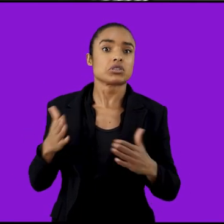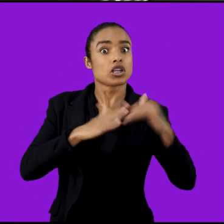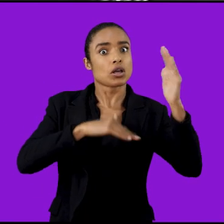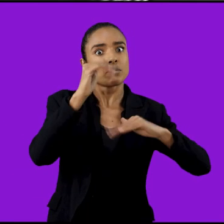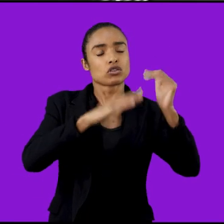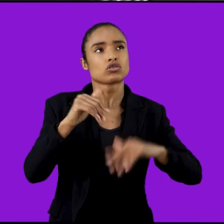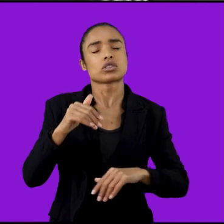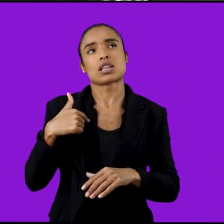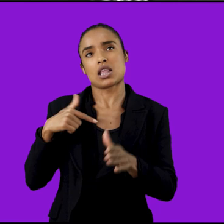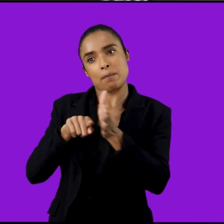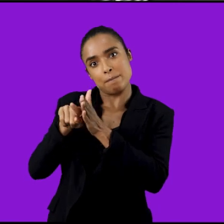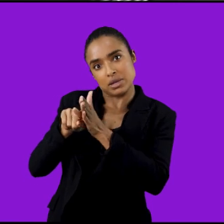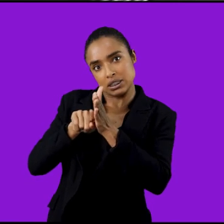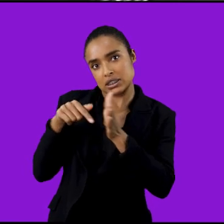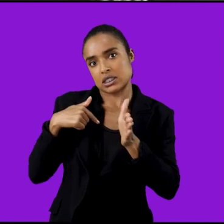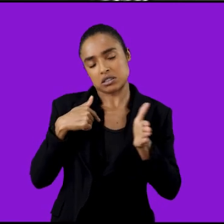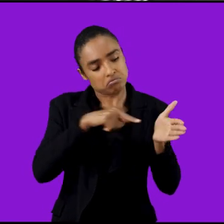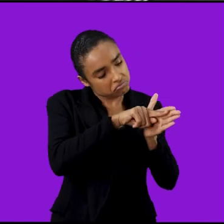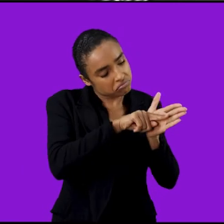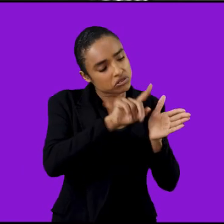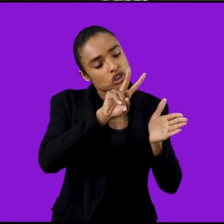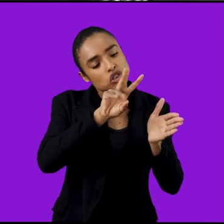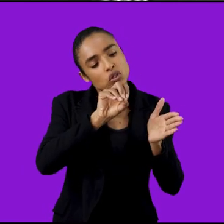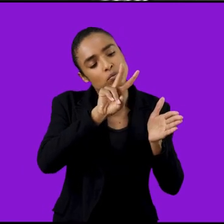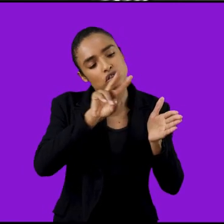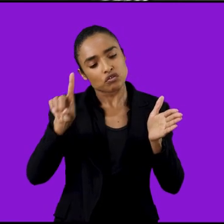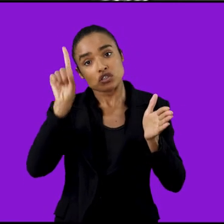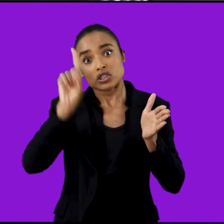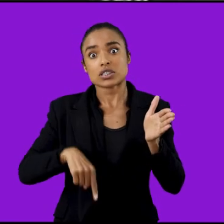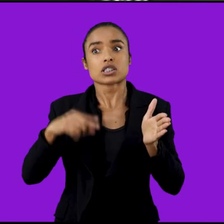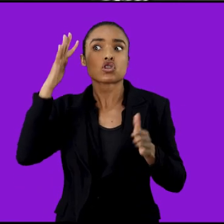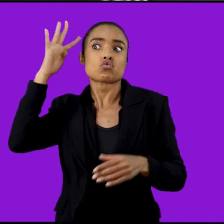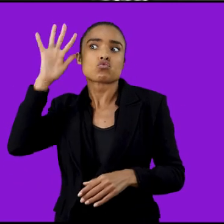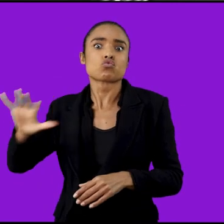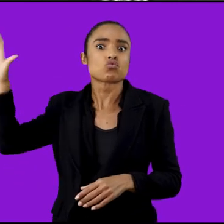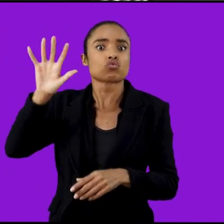uma pesquisa que eu peguei aqui. Que mostra que em 2021, o segundo maior sonho da população